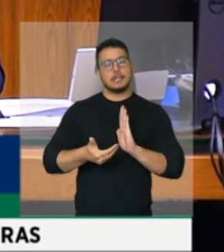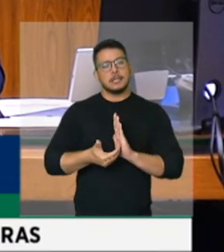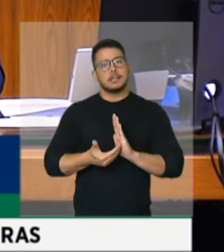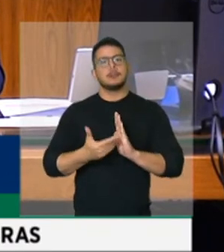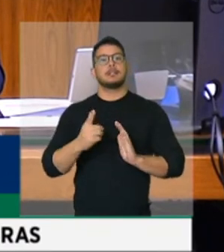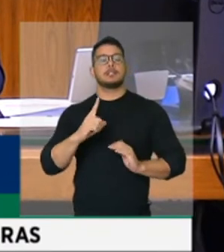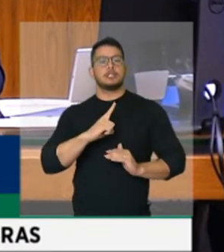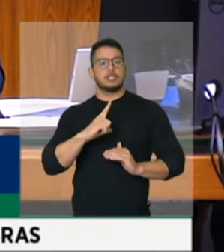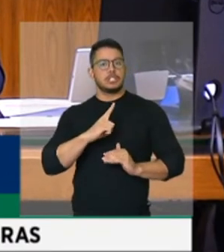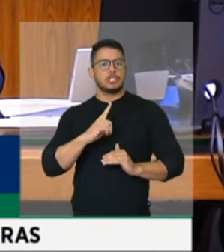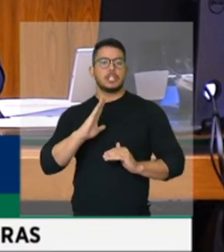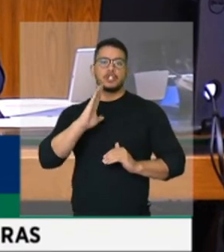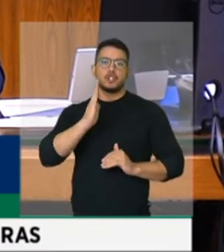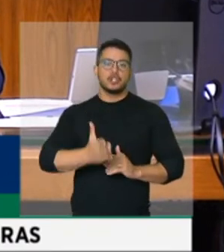ACORDARAM QUE TODAS AS MEDIDAS PROVISÓRIAS EDITADAS APÓS A